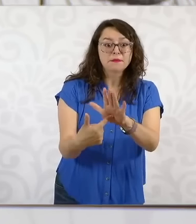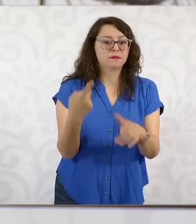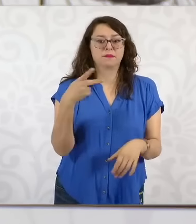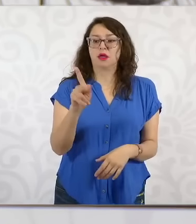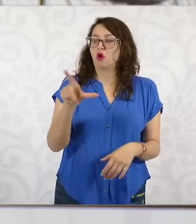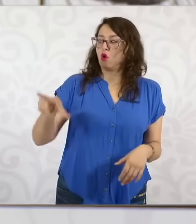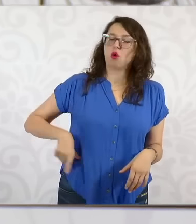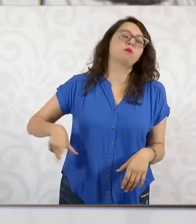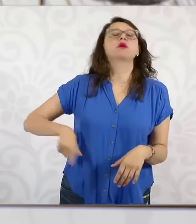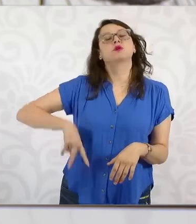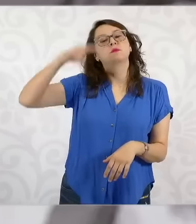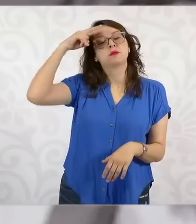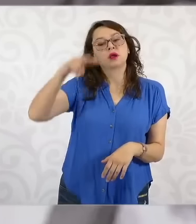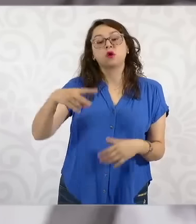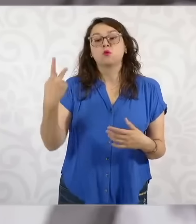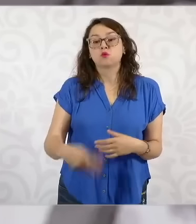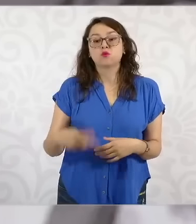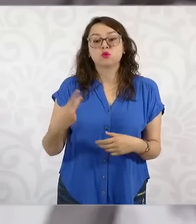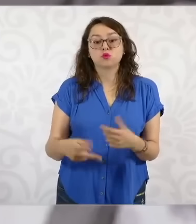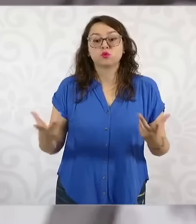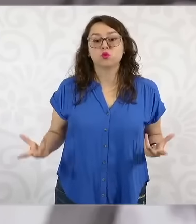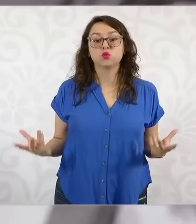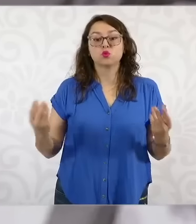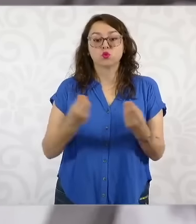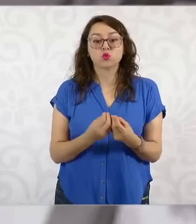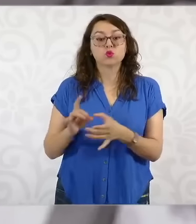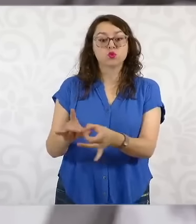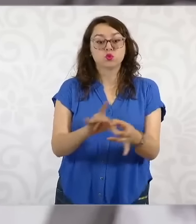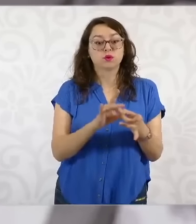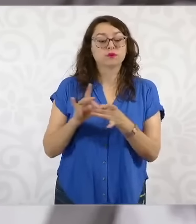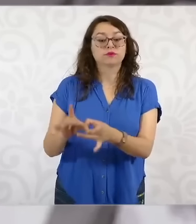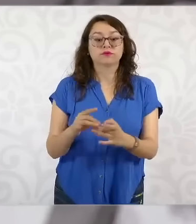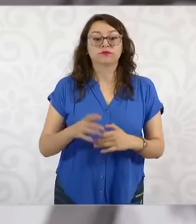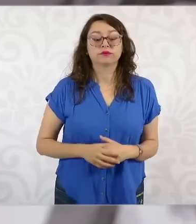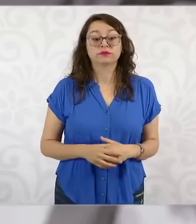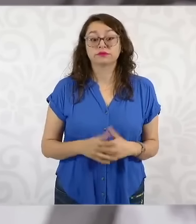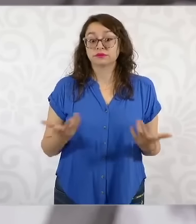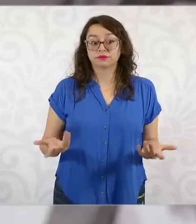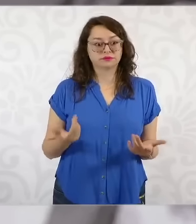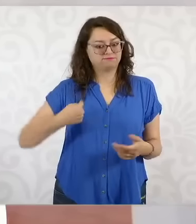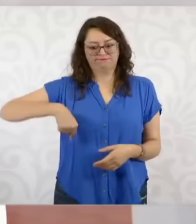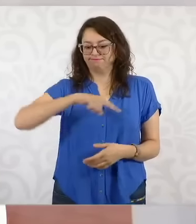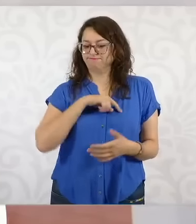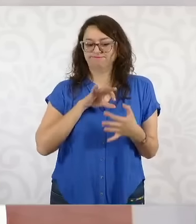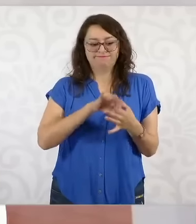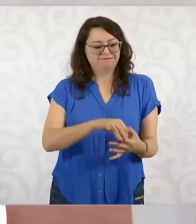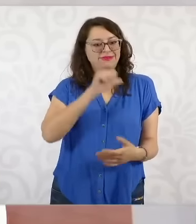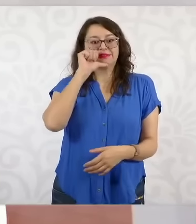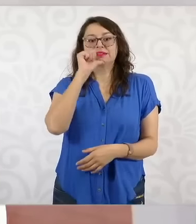México está con el pueblo y tan no estamos vinculados que ahí están los resultados. 40%